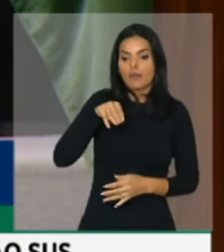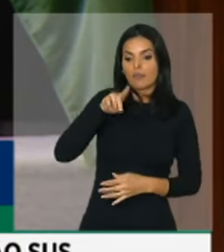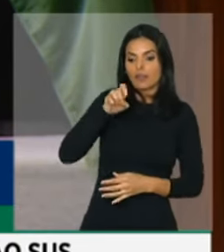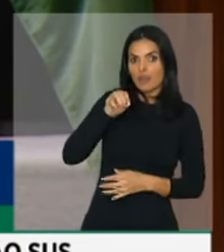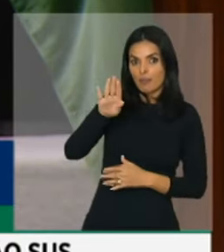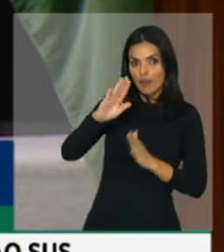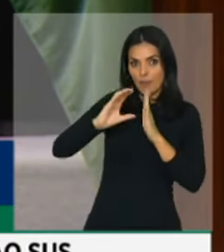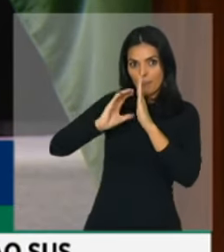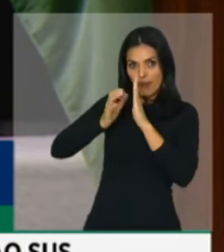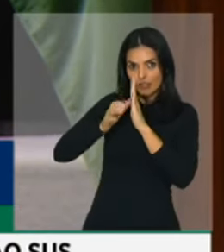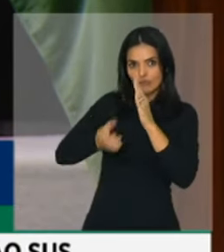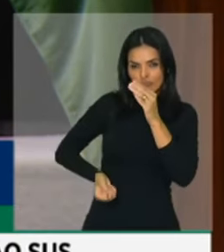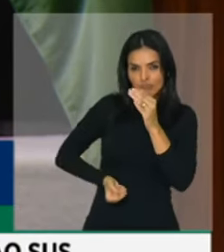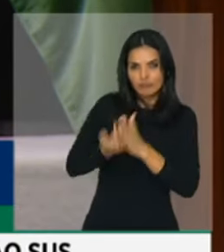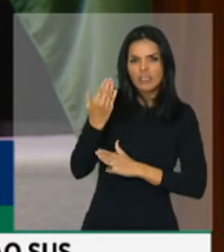DIREITOS SOCIAIS, DIREITOS HUMANOS, LIBERDADES